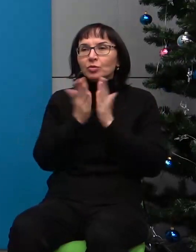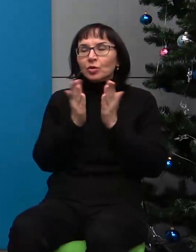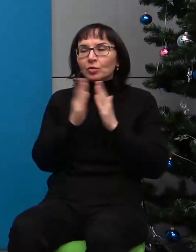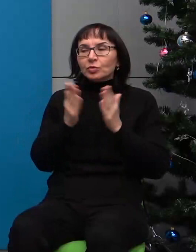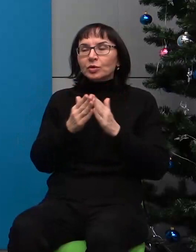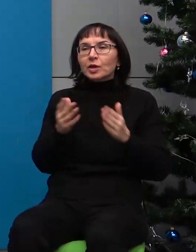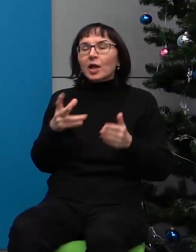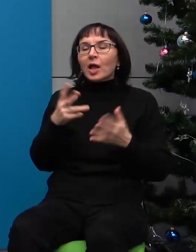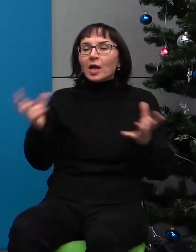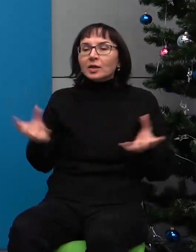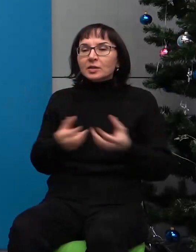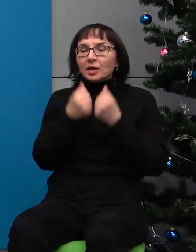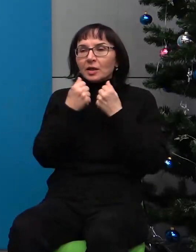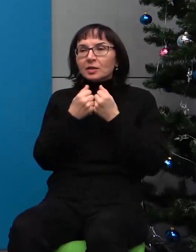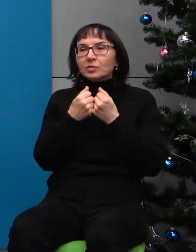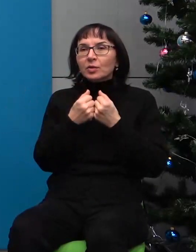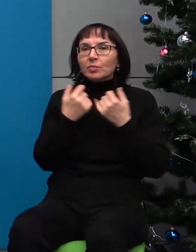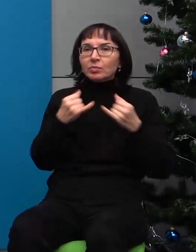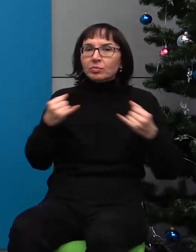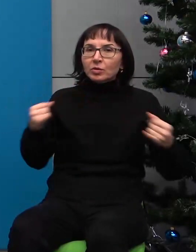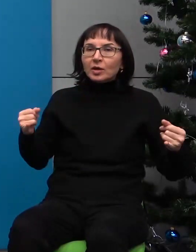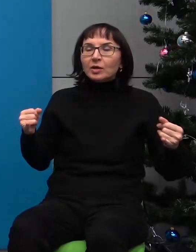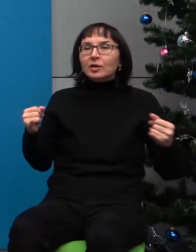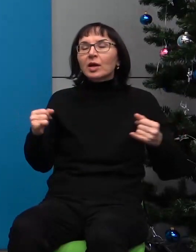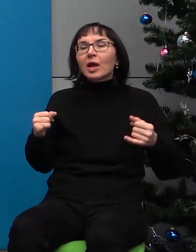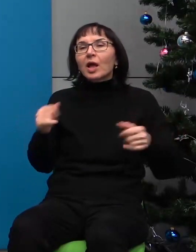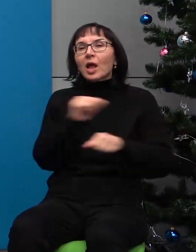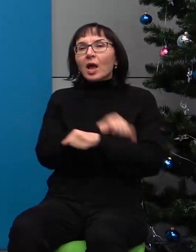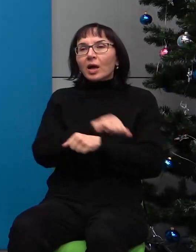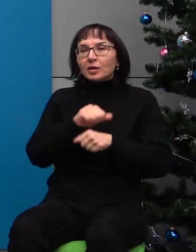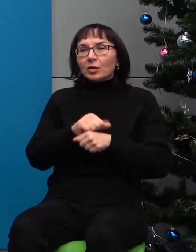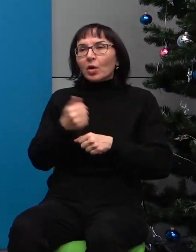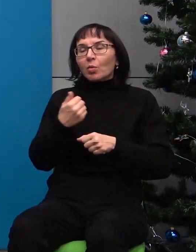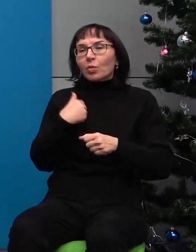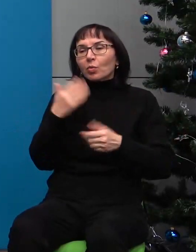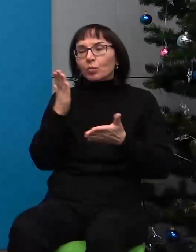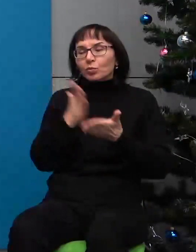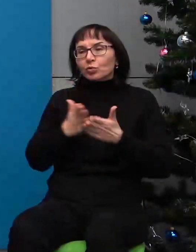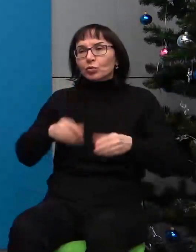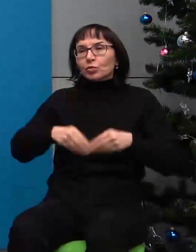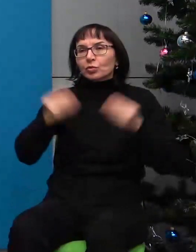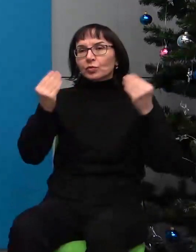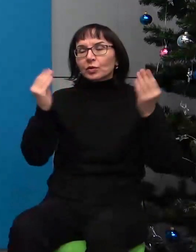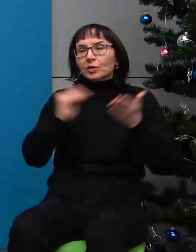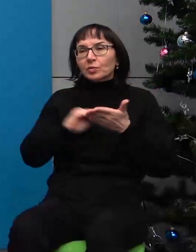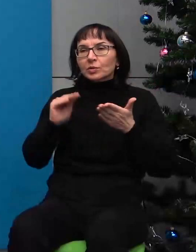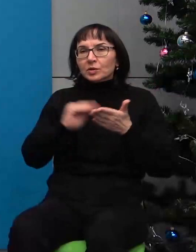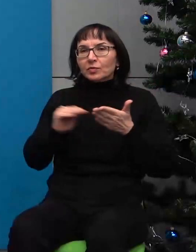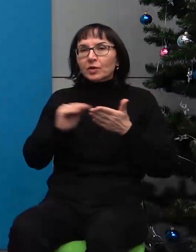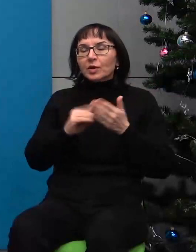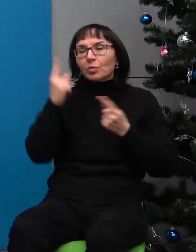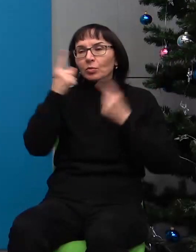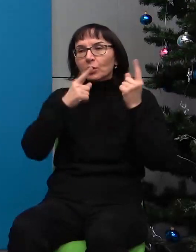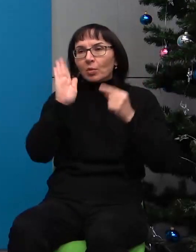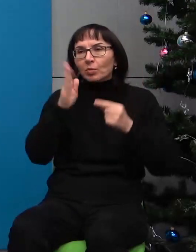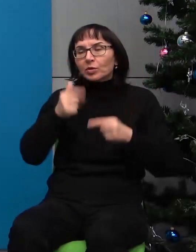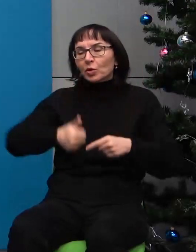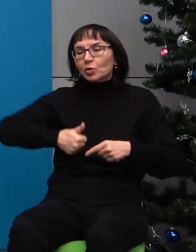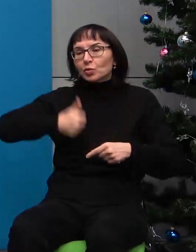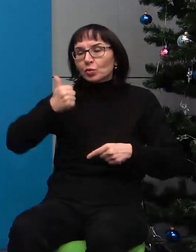na jego temat, materiałów. Byłem już powiedzmy troszkę rozwiniętym pisarzem i wiedziałem, że to będzie moja książka w roku 2020,